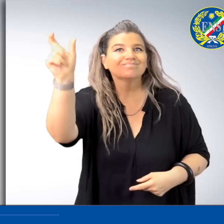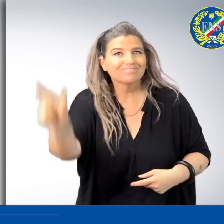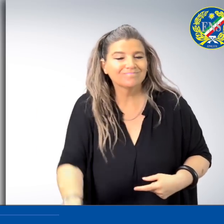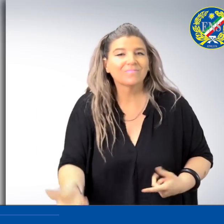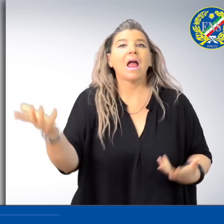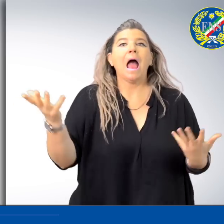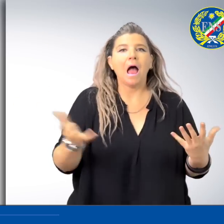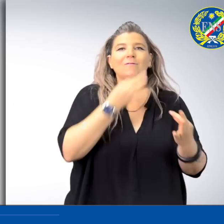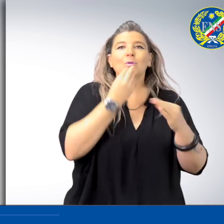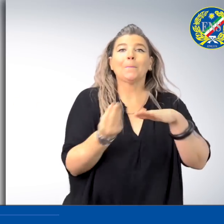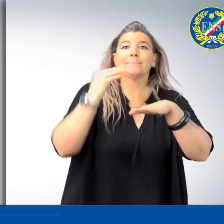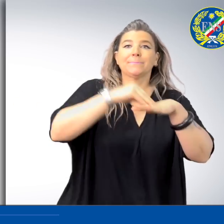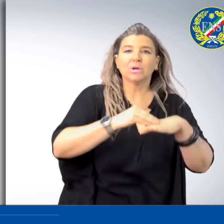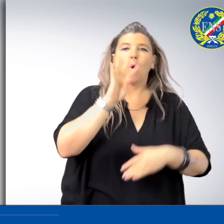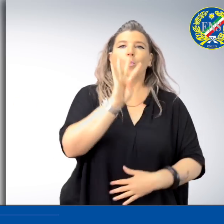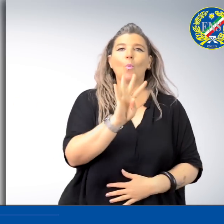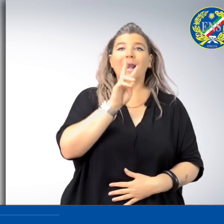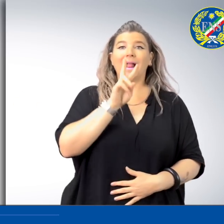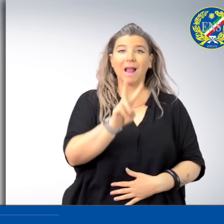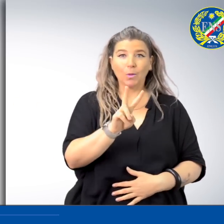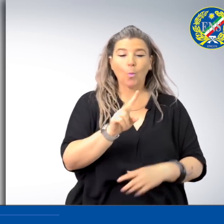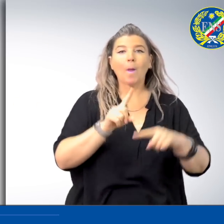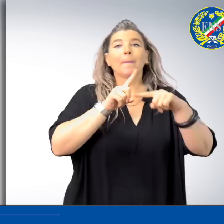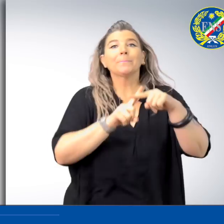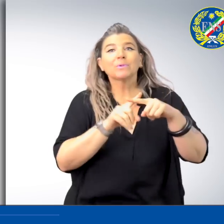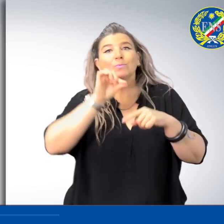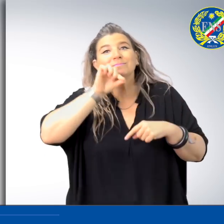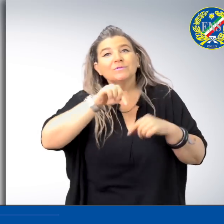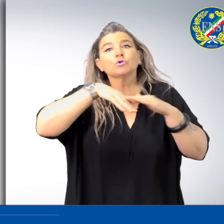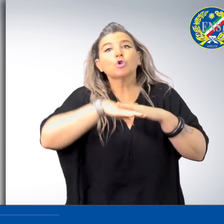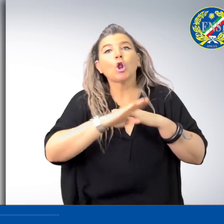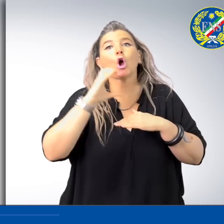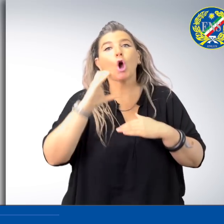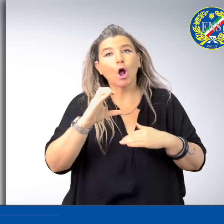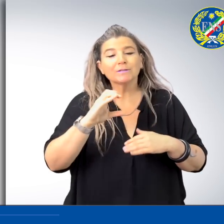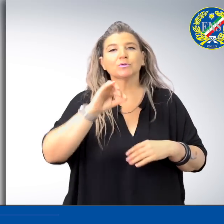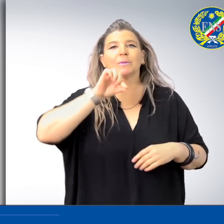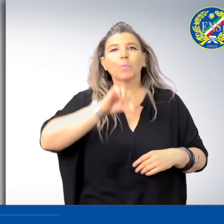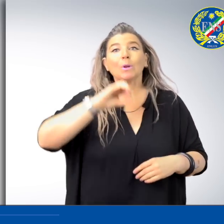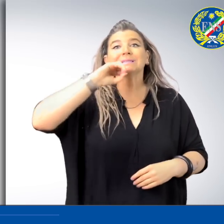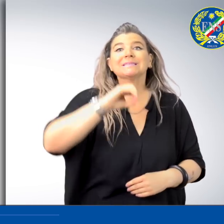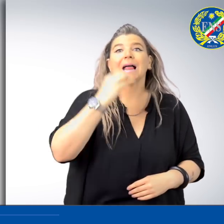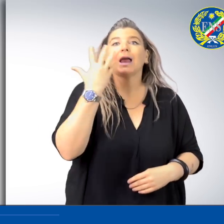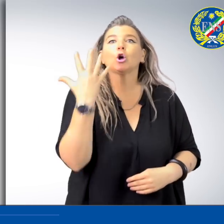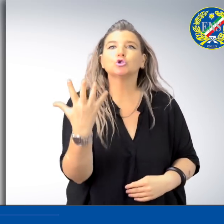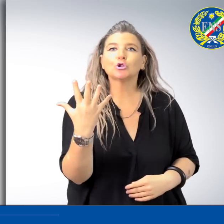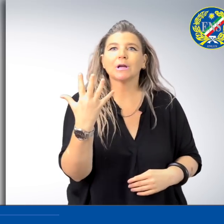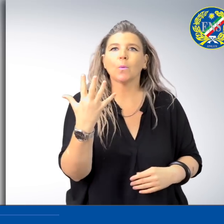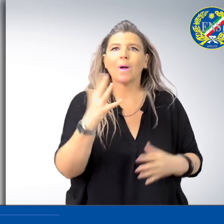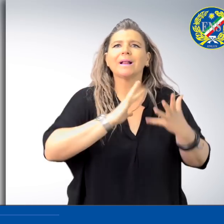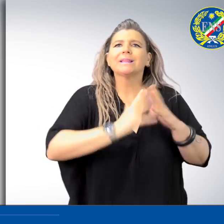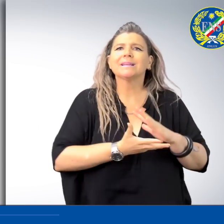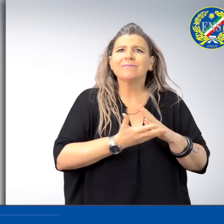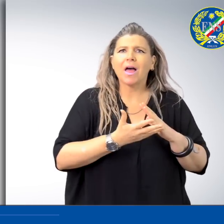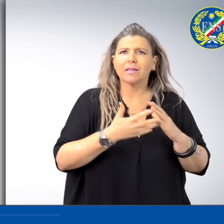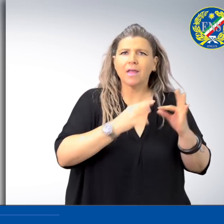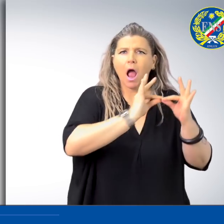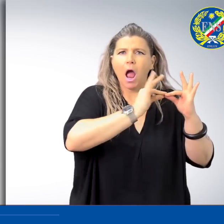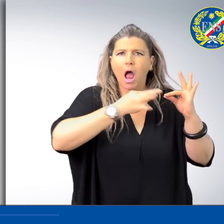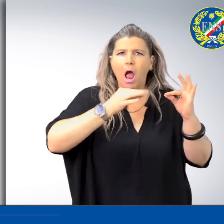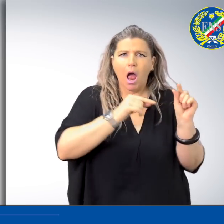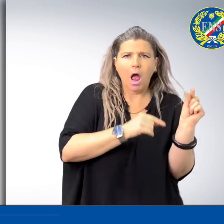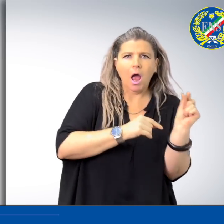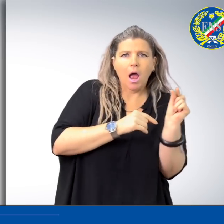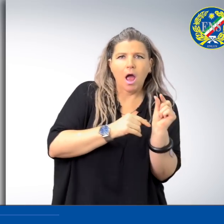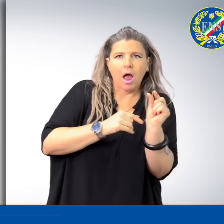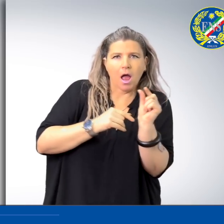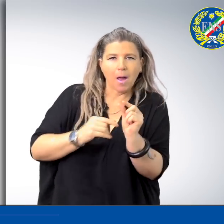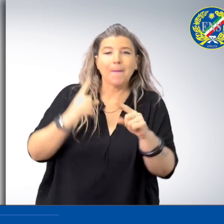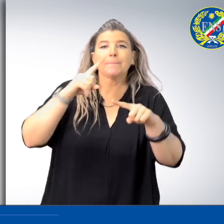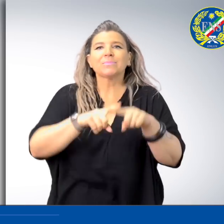una persona sorda con codice 42 e sottocodice 05, questi numeri generano un testo lungo e